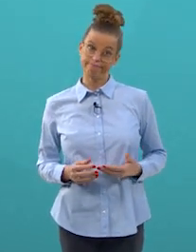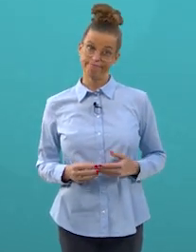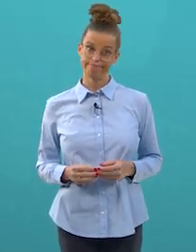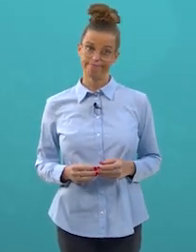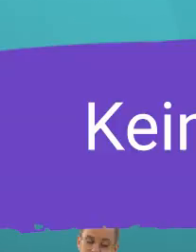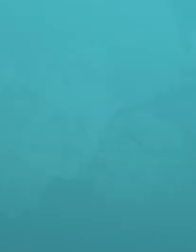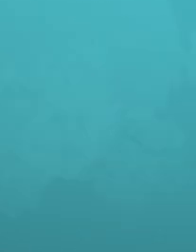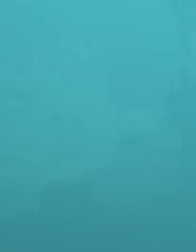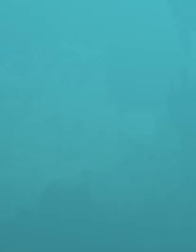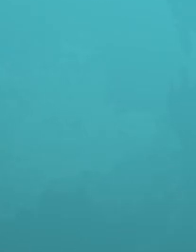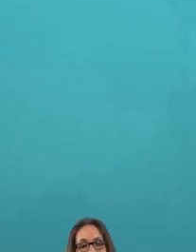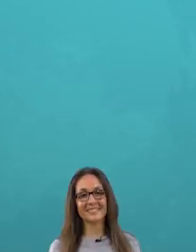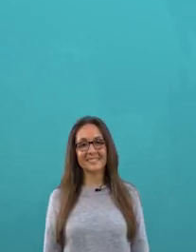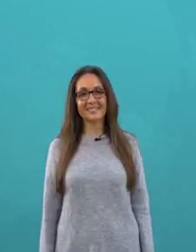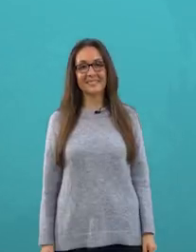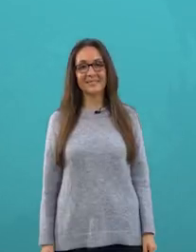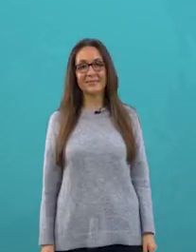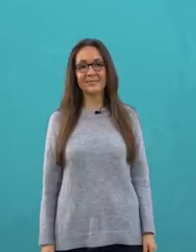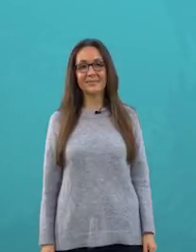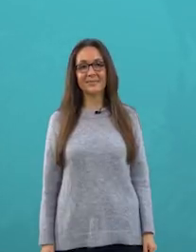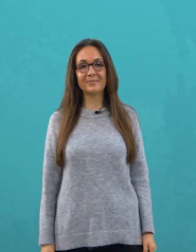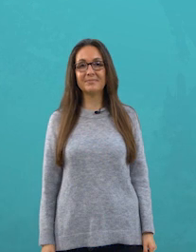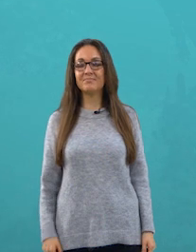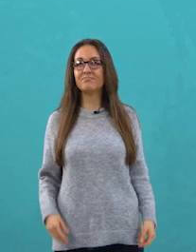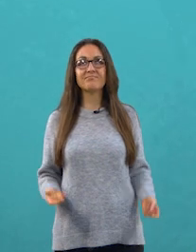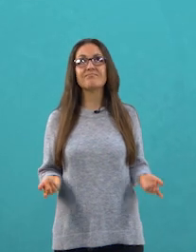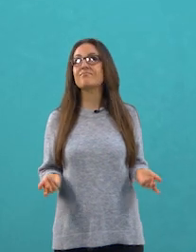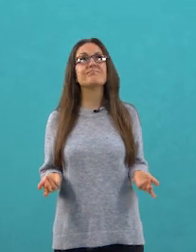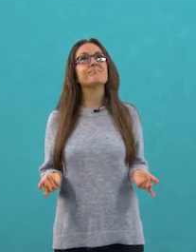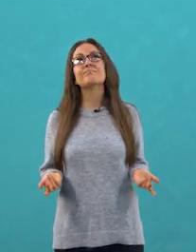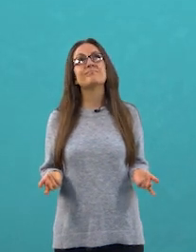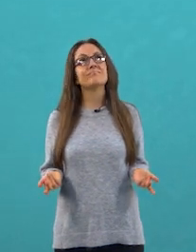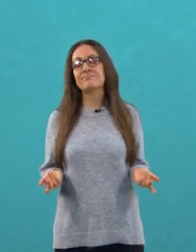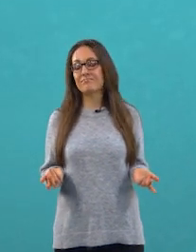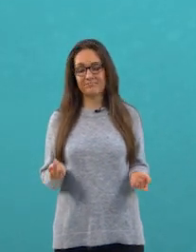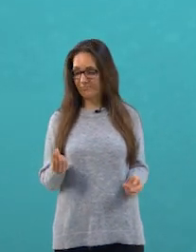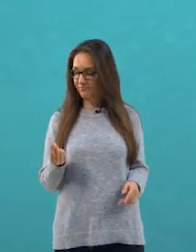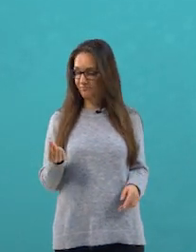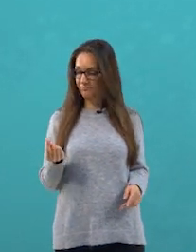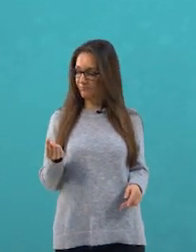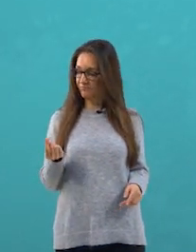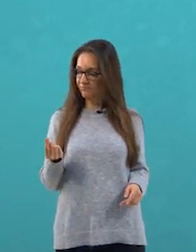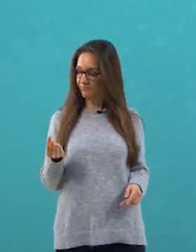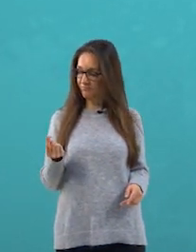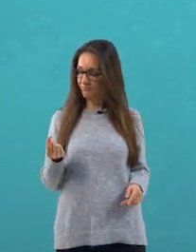fehlt. Apropos Tests. Mit welchen Kosten müssen Herbsturlauber:innen eigentlich rechnen? Von 12